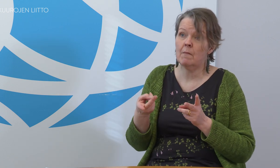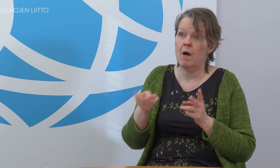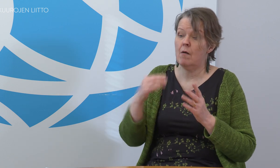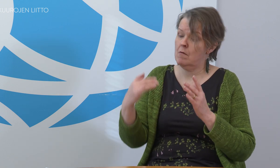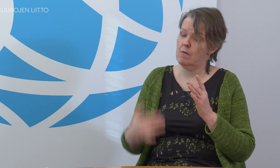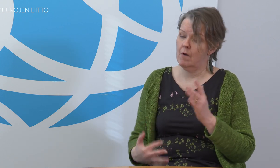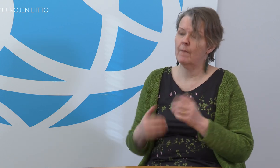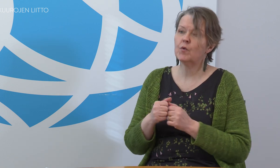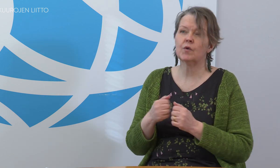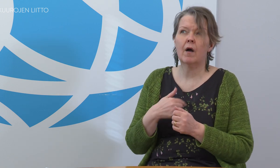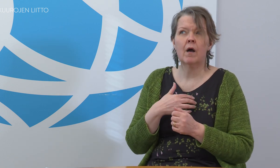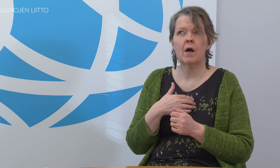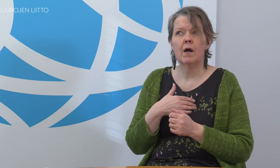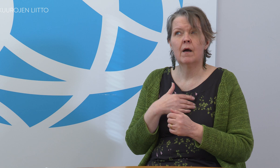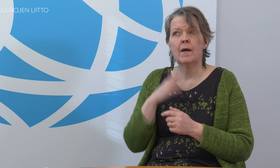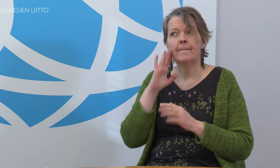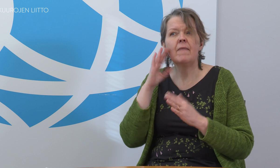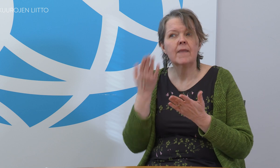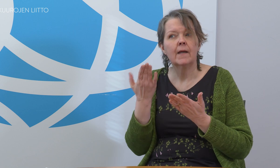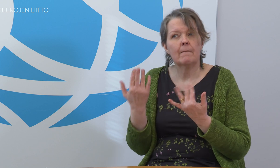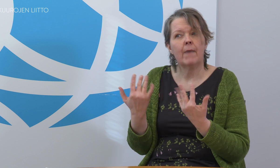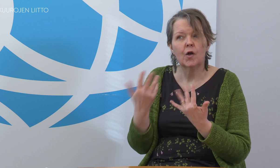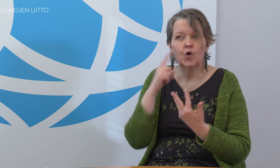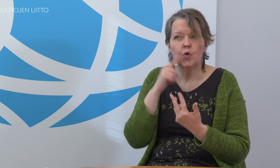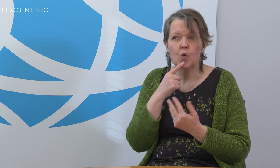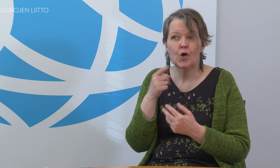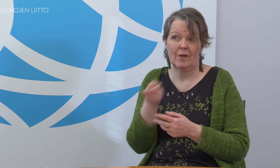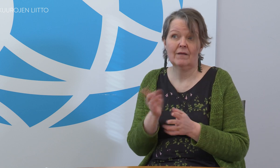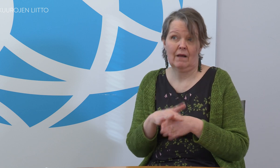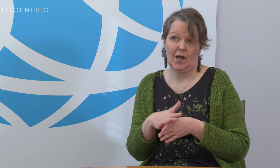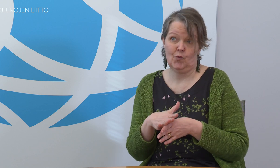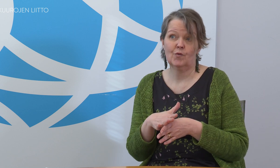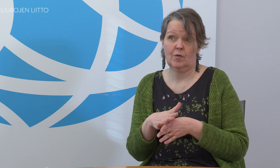Lakiin sisältyy siis paljon, mutta en tiedä kuinka paljon kuurot käyttävät näitä.